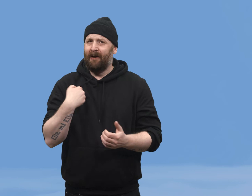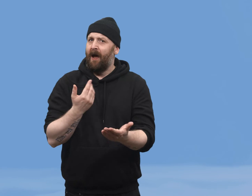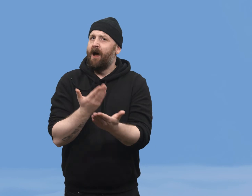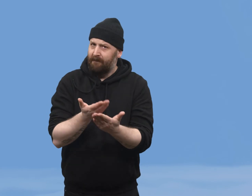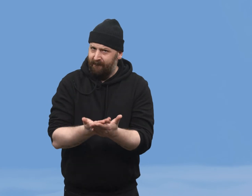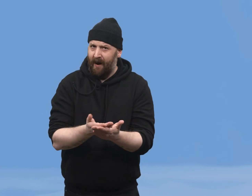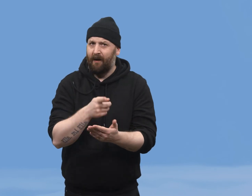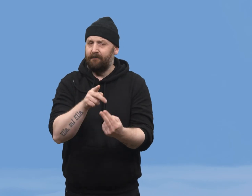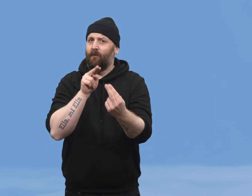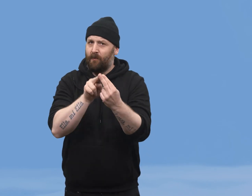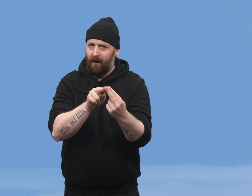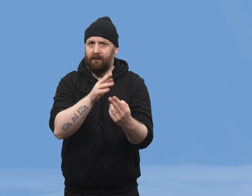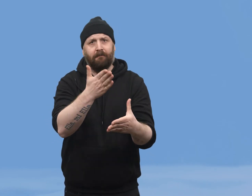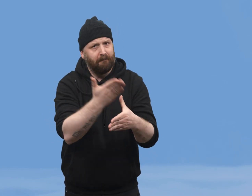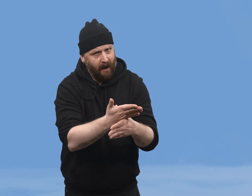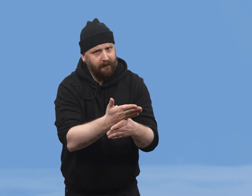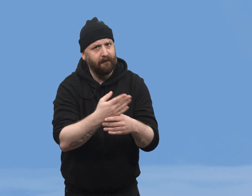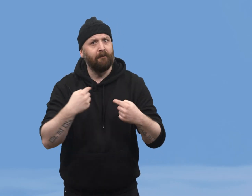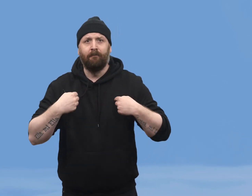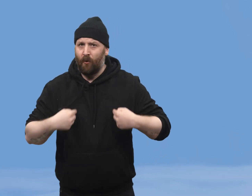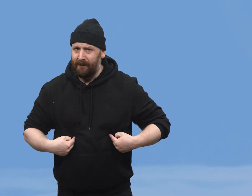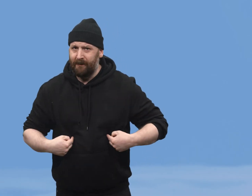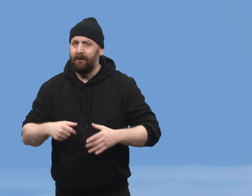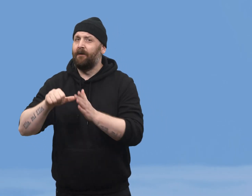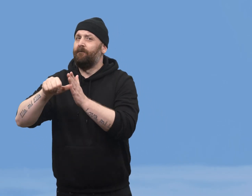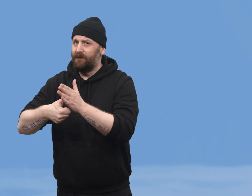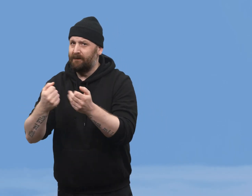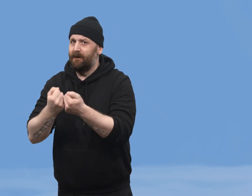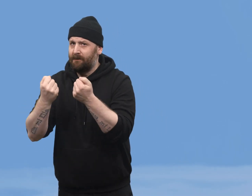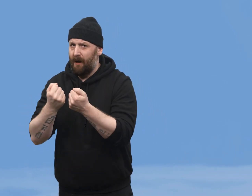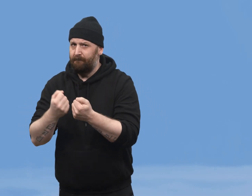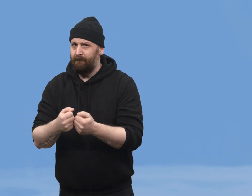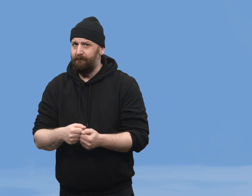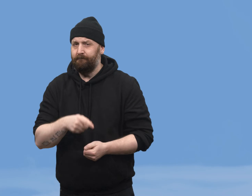Vi anbefaler å kontakte banken din, politi eller forsikringsselskapet ditt.